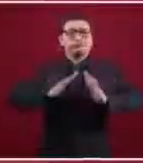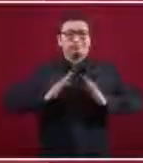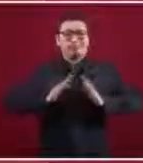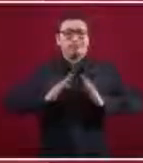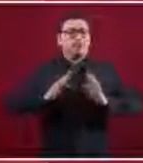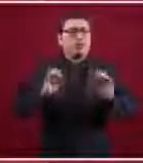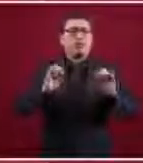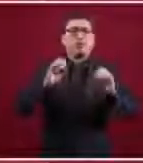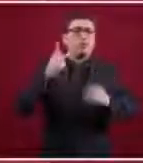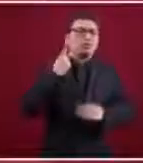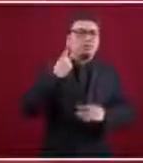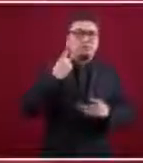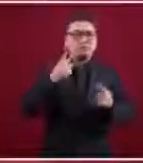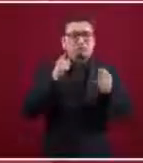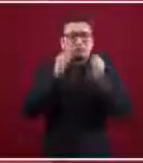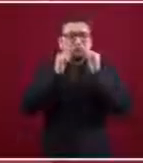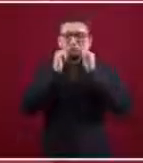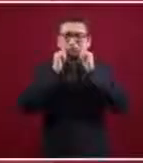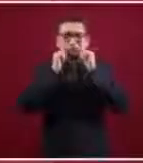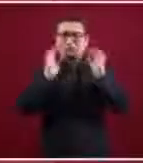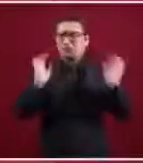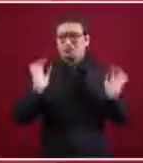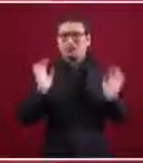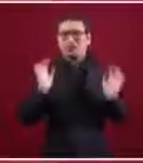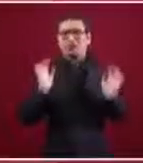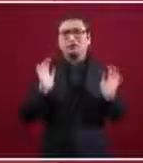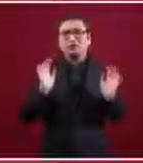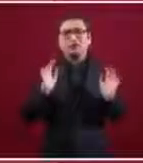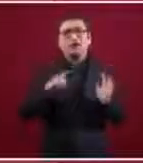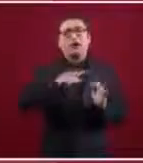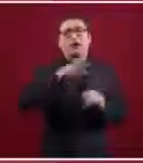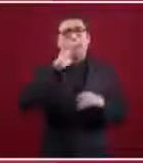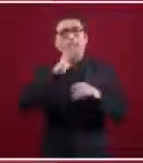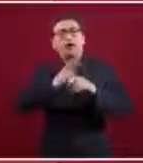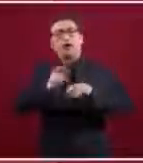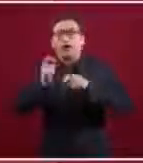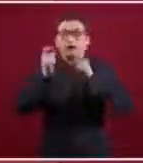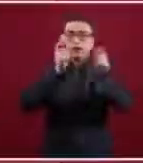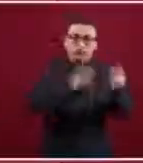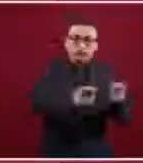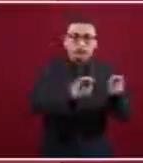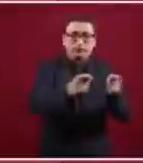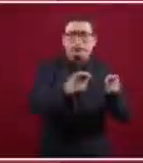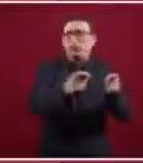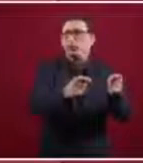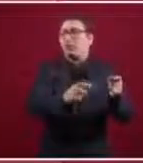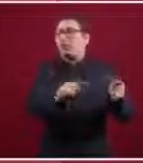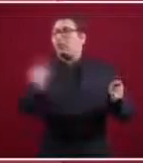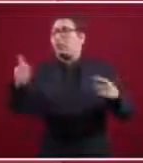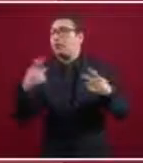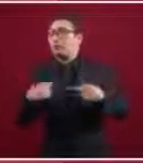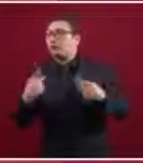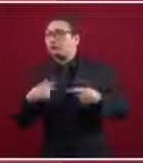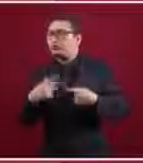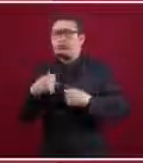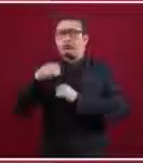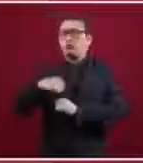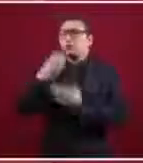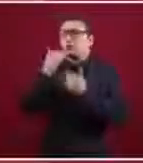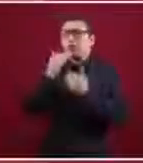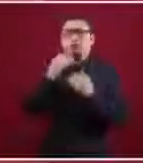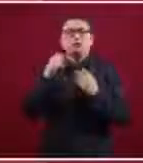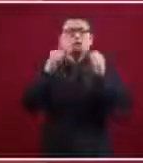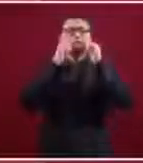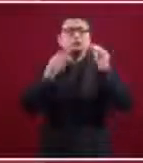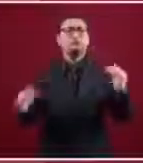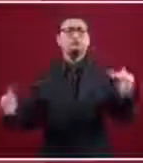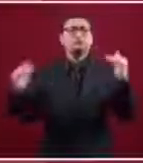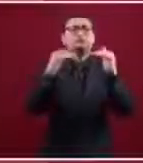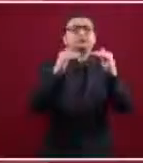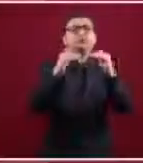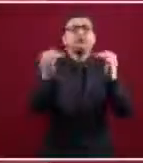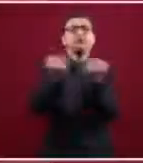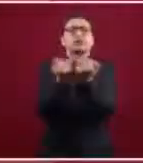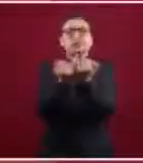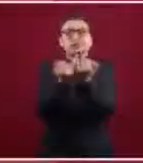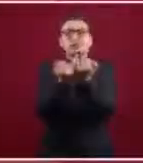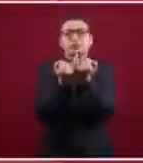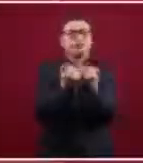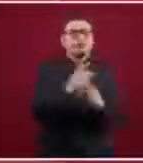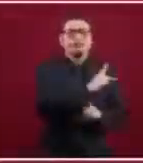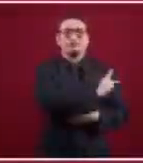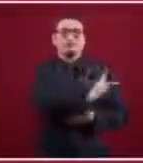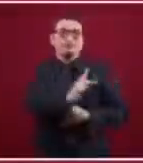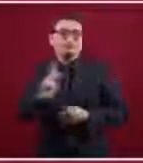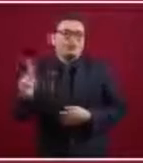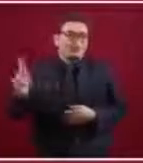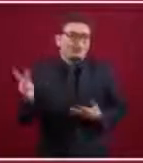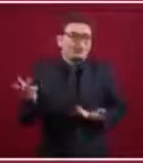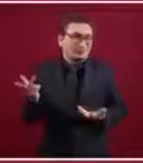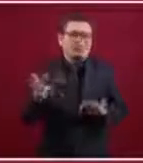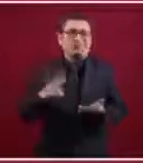no es más que otro ciudadano. Ahora contamos todos.